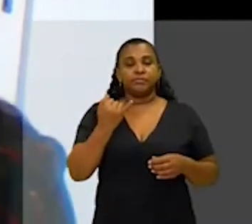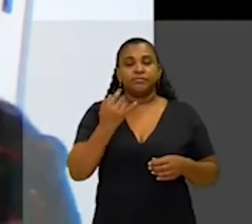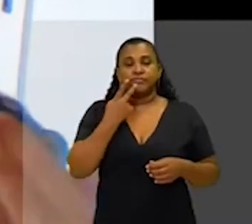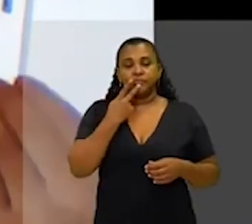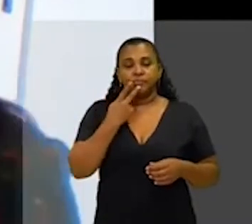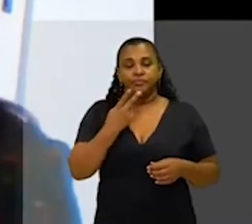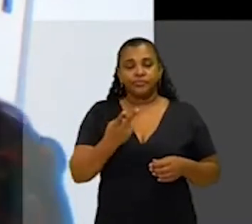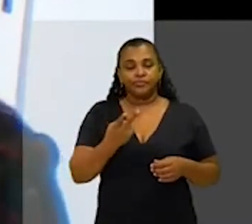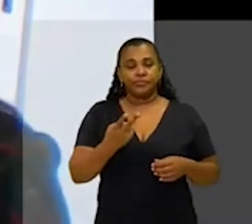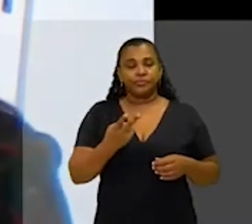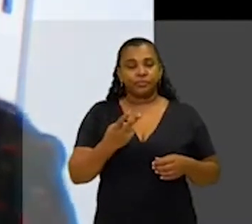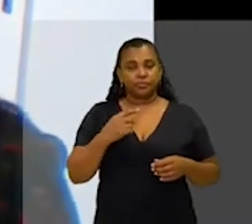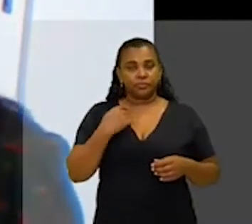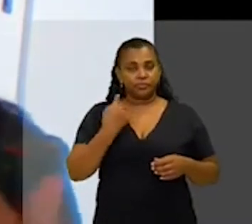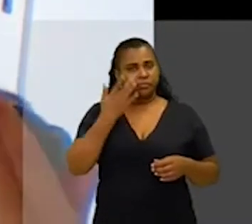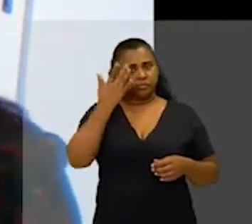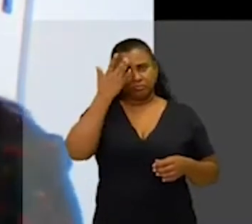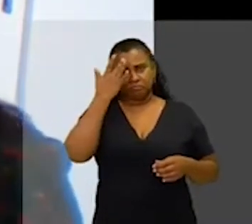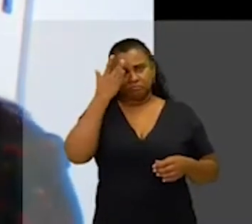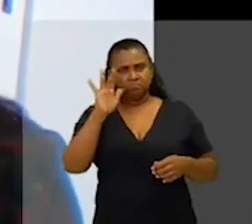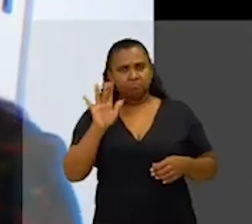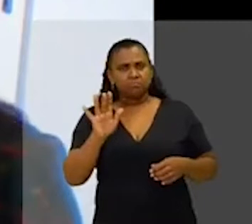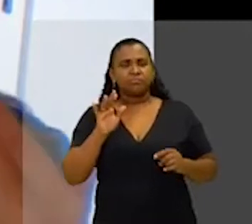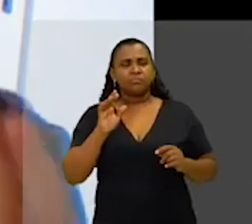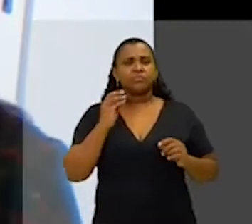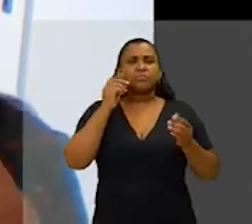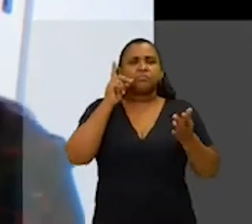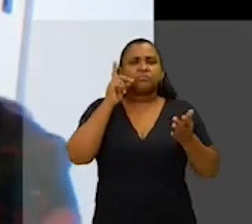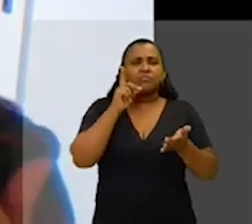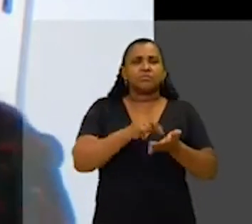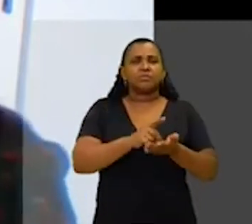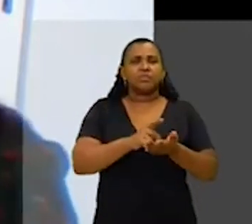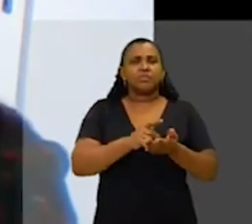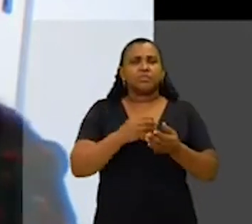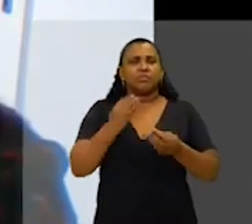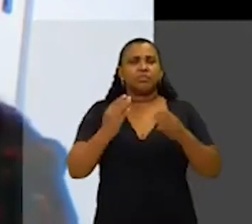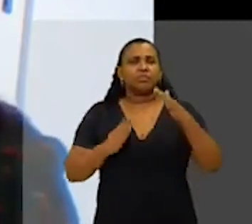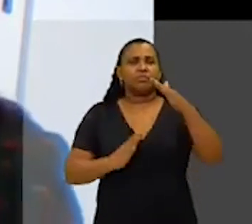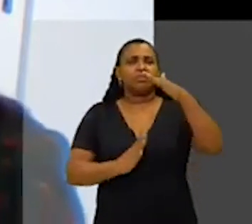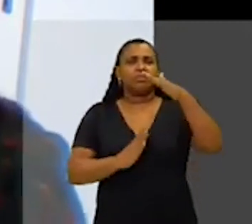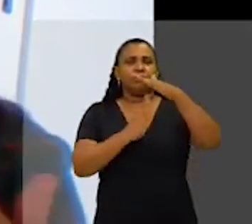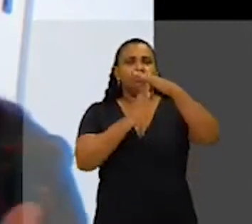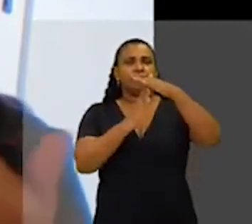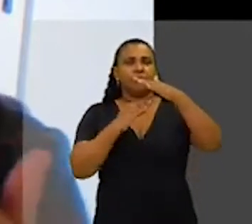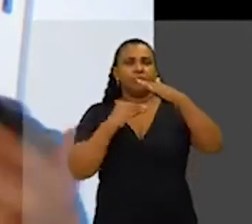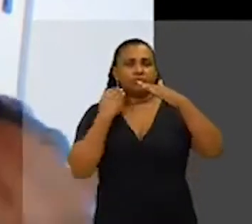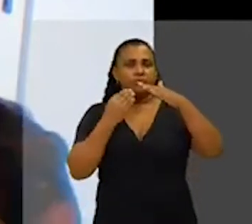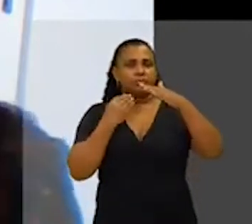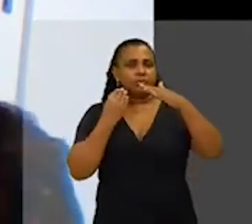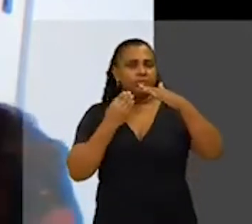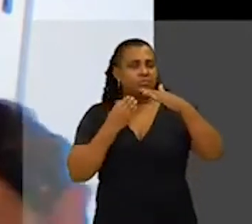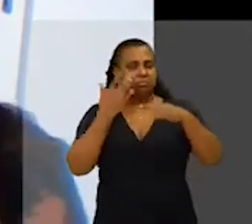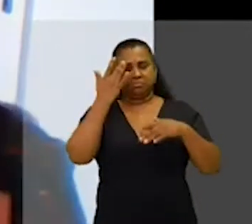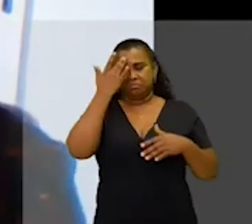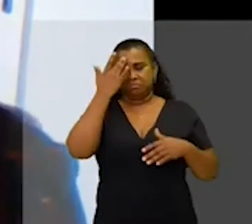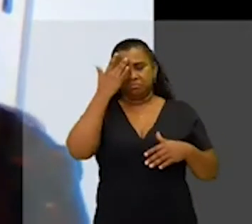a gente ainda não sabe me fácil qualquer um teto dessa experiência o que se a gente olha um ponto